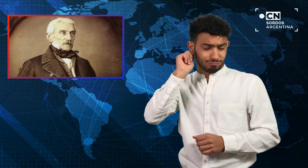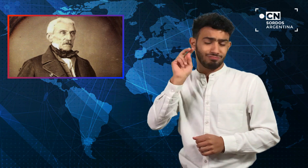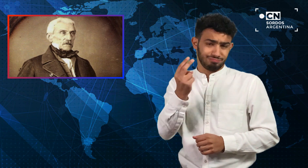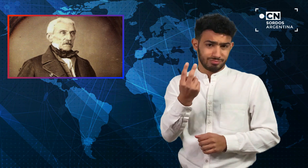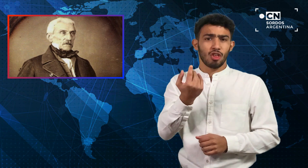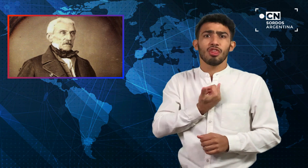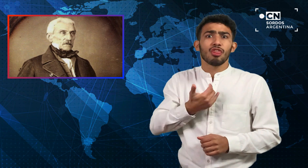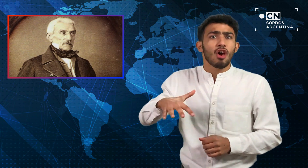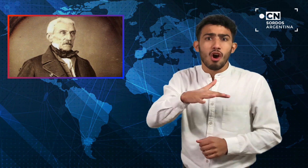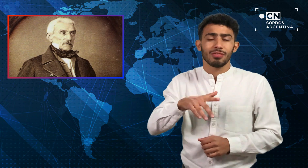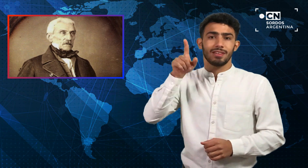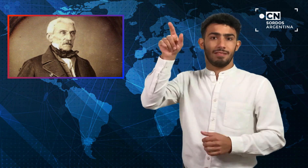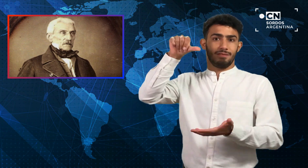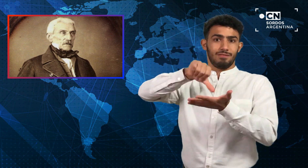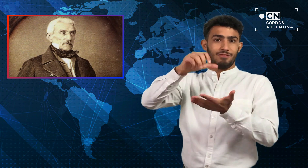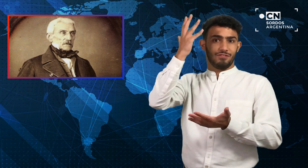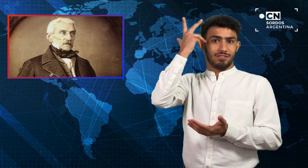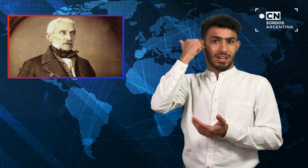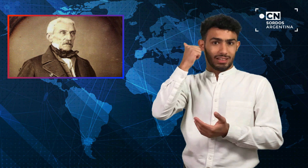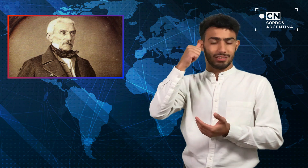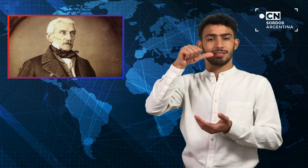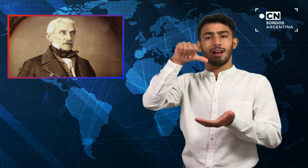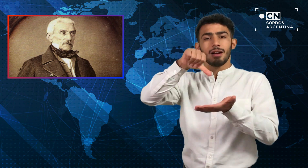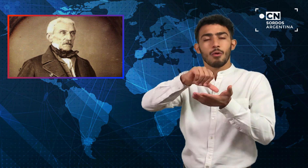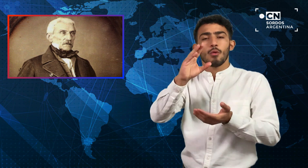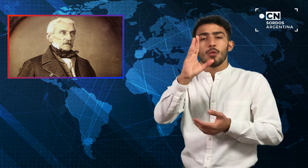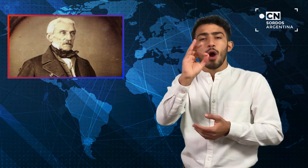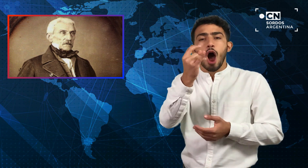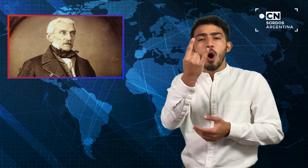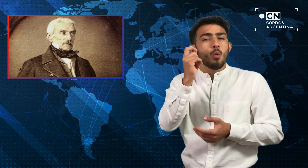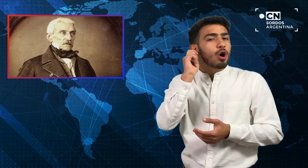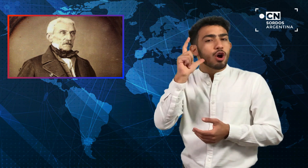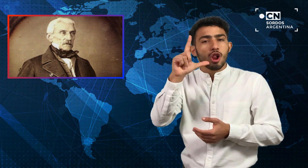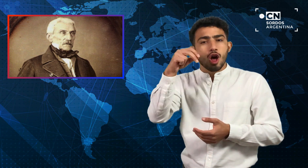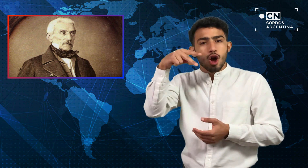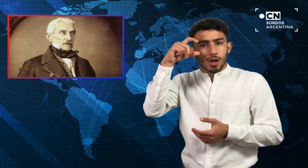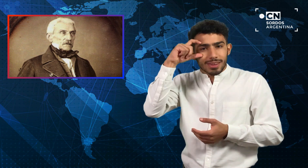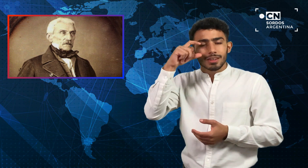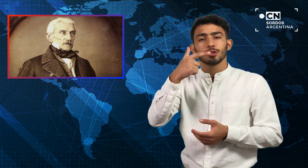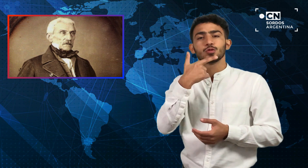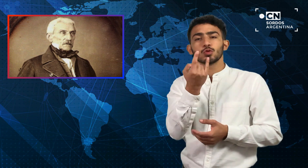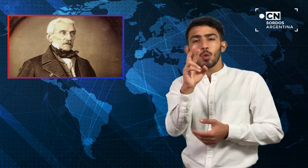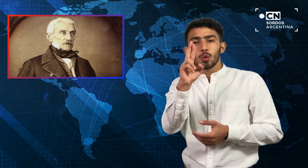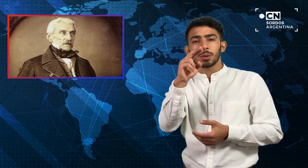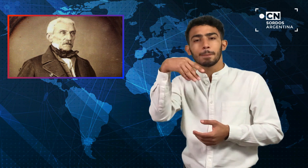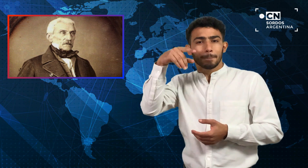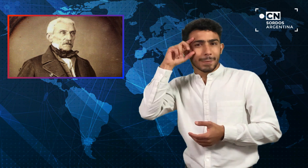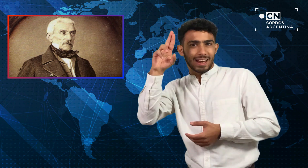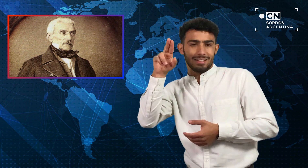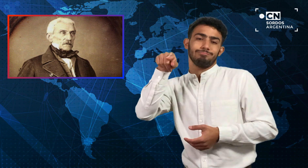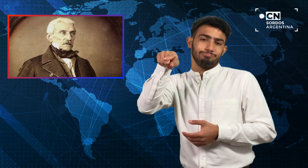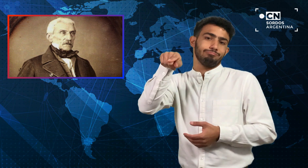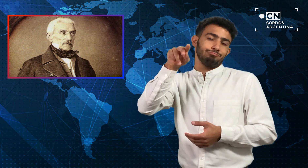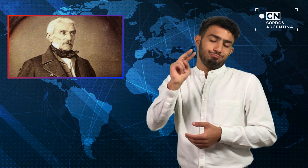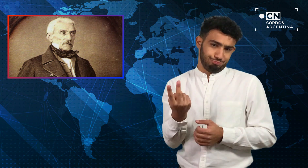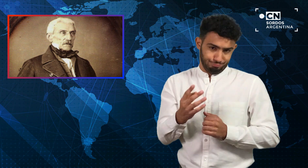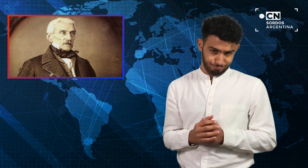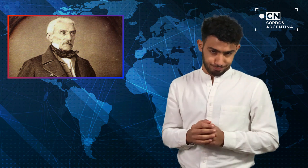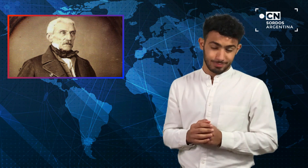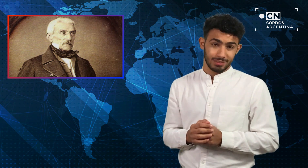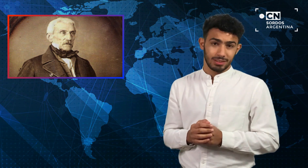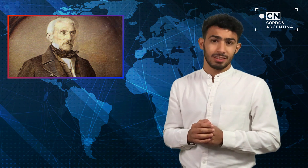en la ciudad de Boulogne Sur-Mer, Francia.